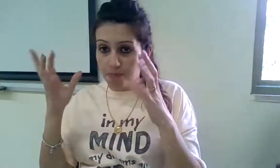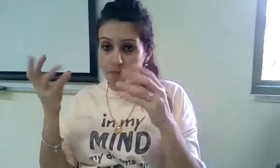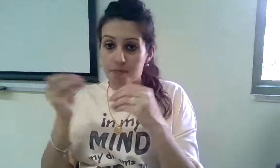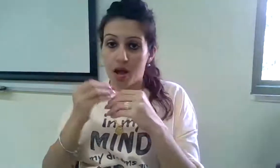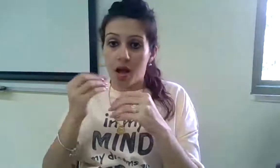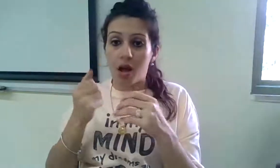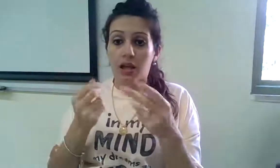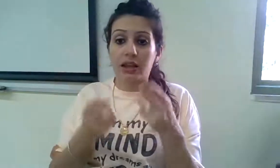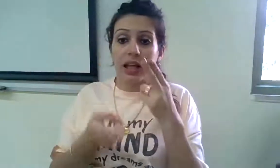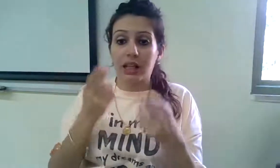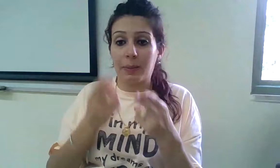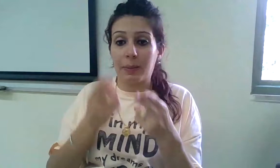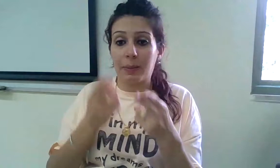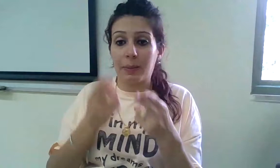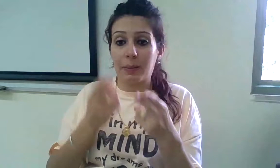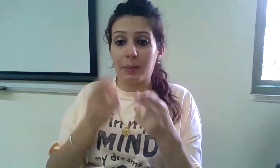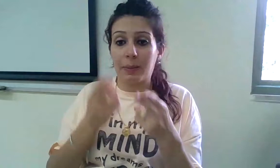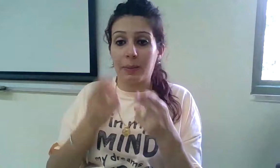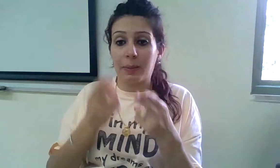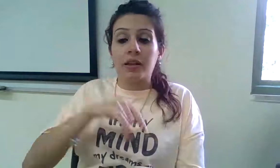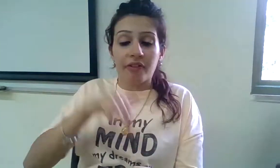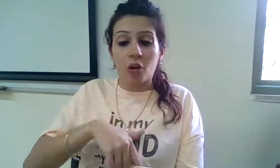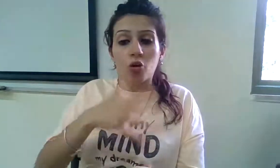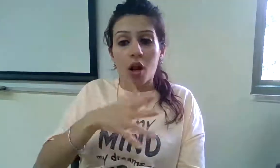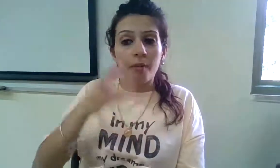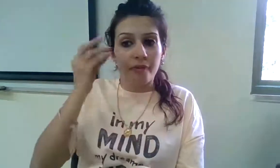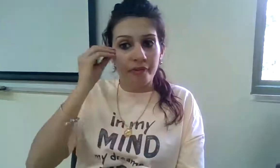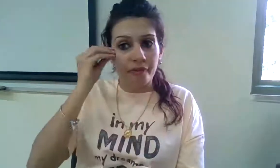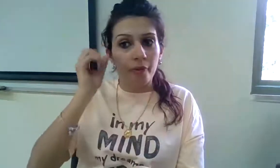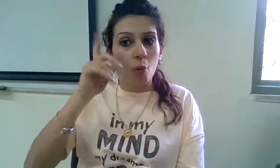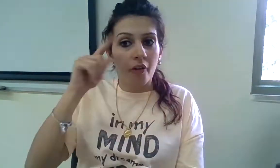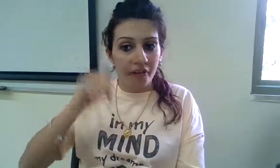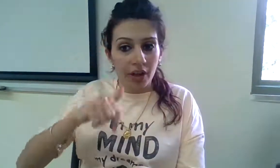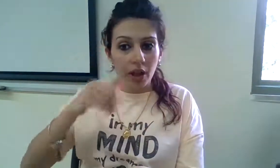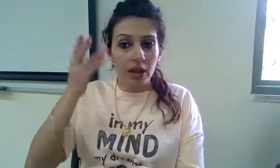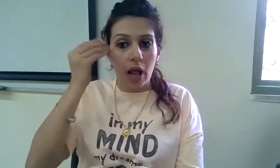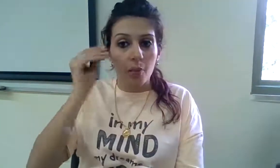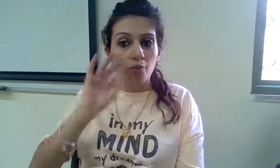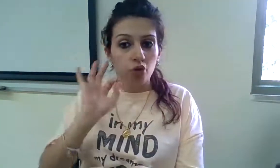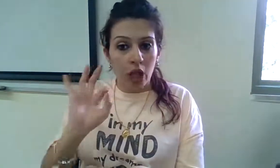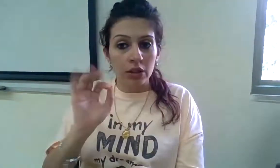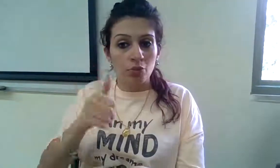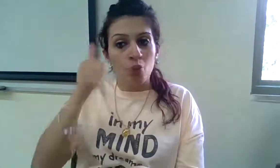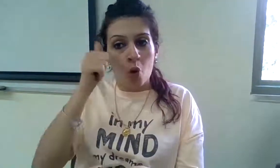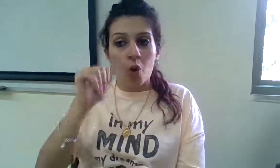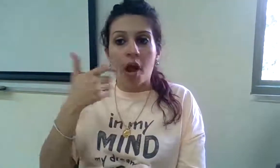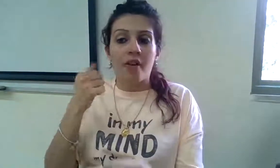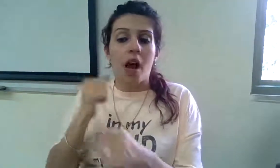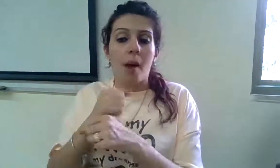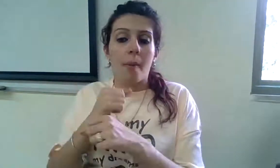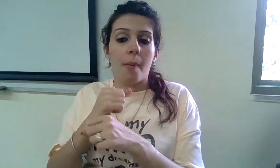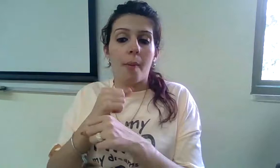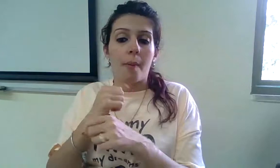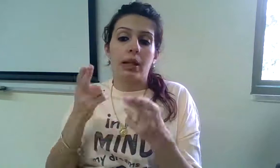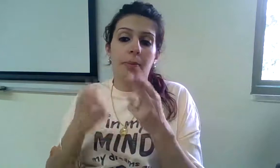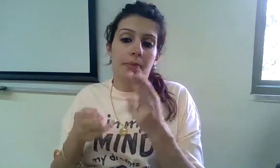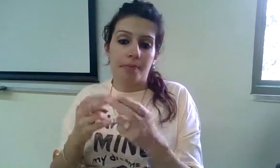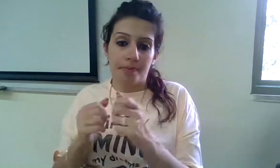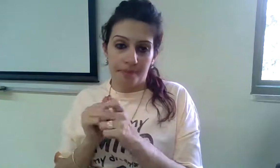أن كنت تود الإشراك حقا وكانت لديك النية لاحترام وتقبل أفكار الأهالي